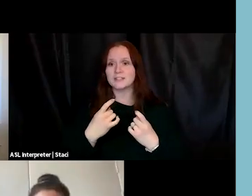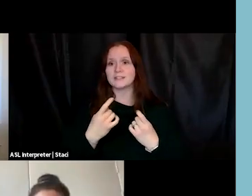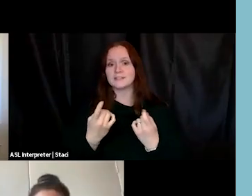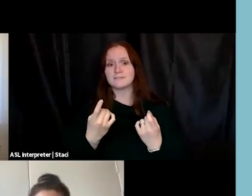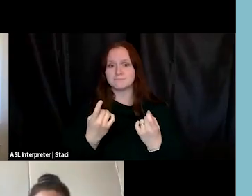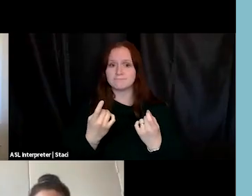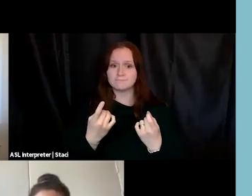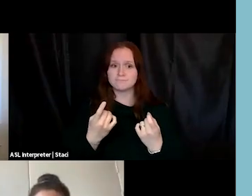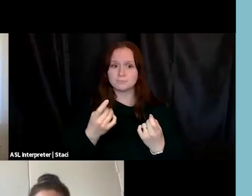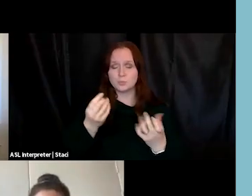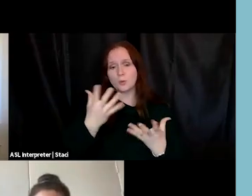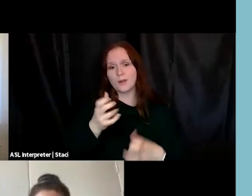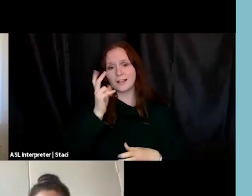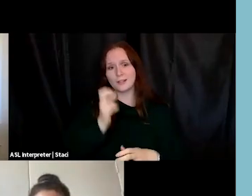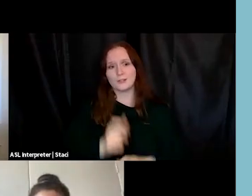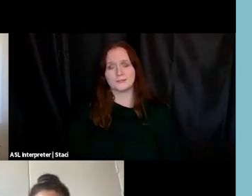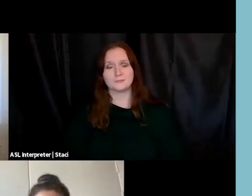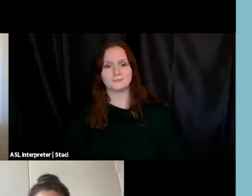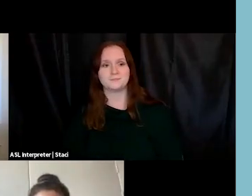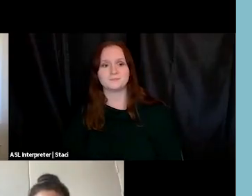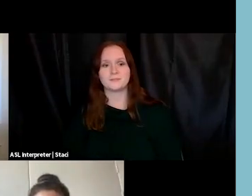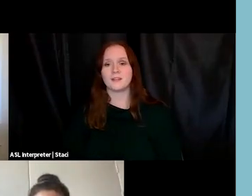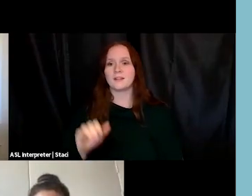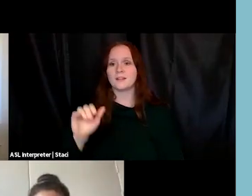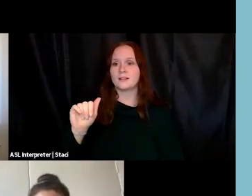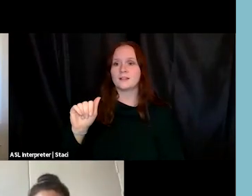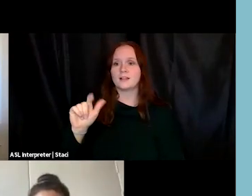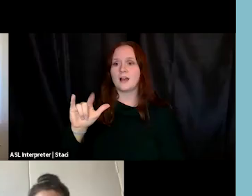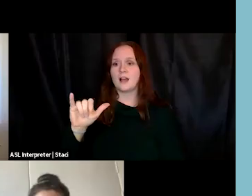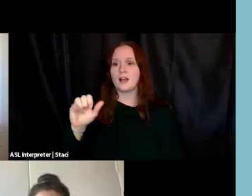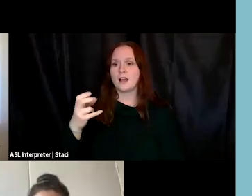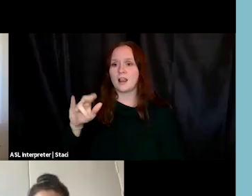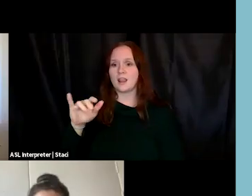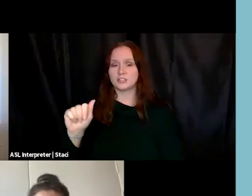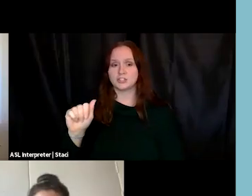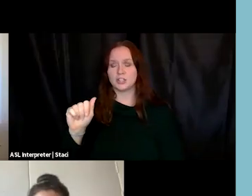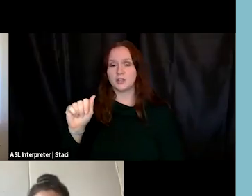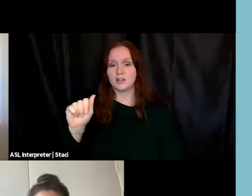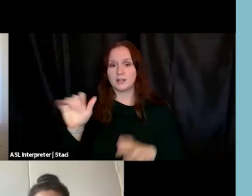Entonces, para ayudarnos a alcanzar estos objetivos, estamos muy afortunados de contar con Kristin Lupfer,